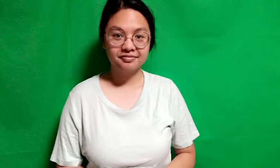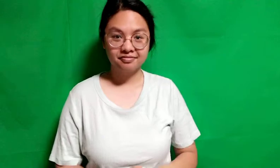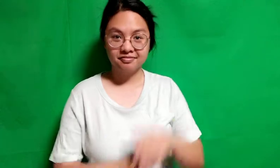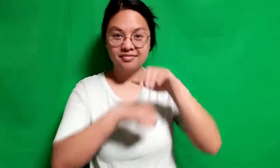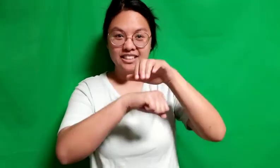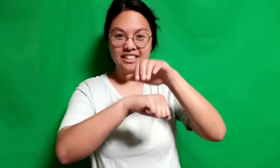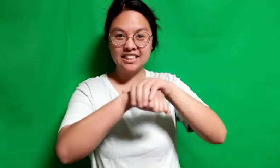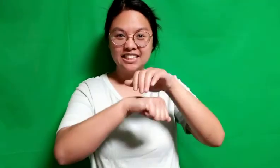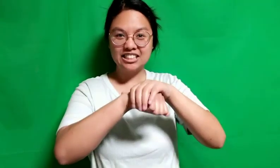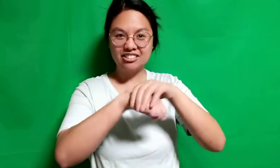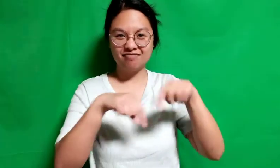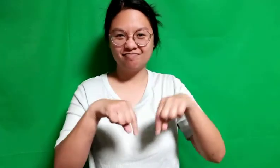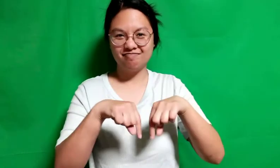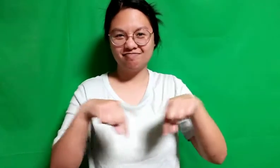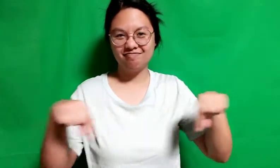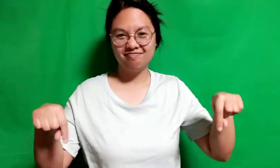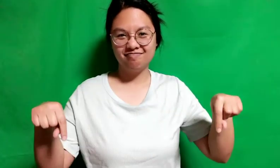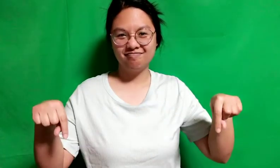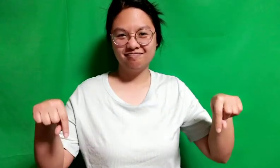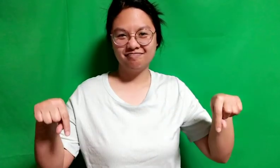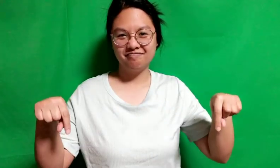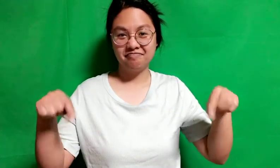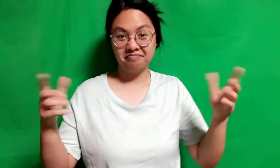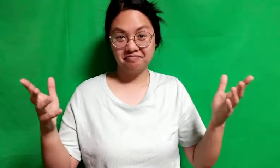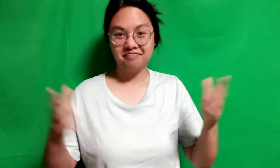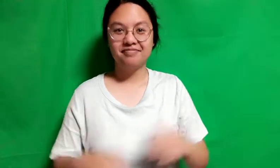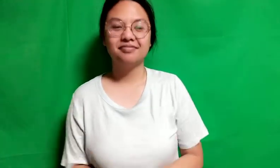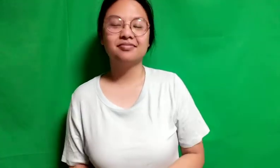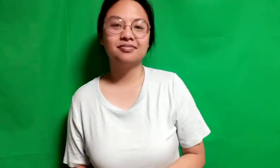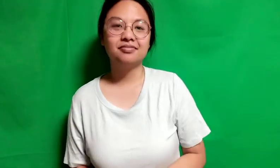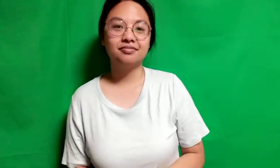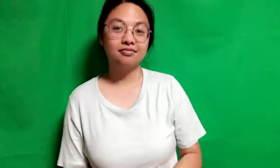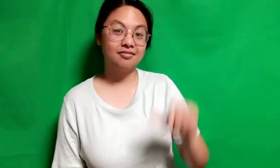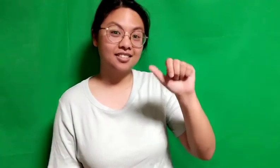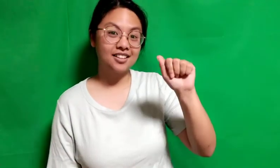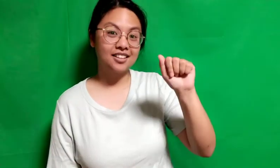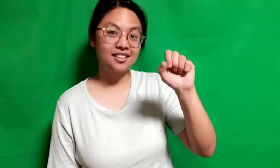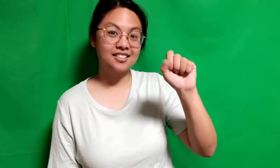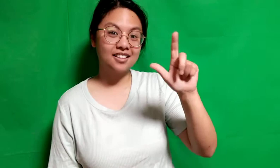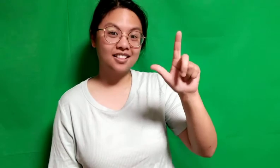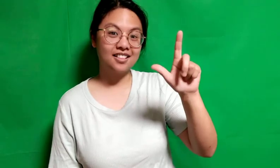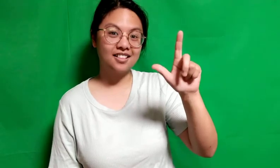First, look at English. What is the name of your school? Now, ASL ...